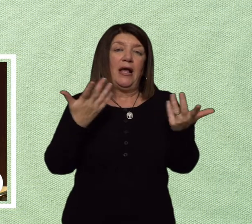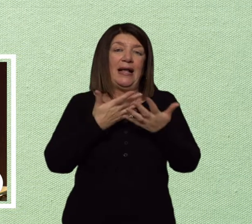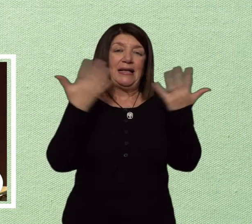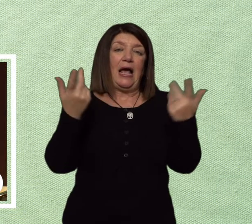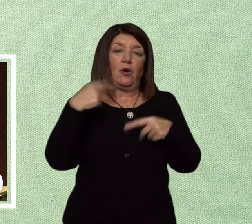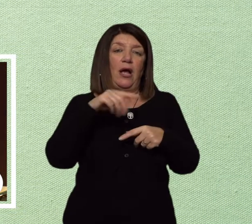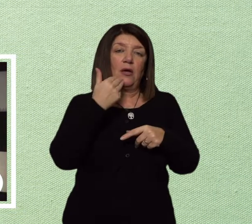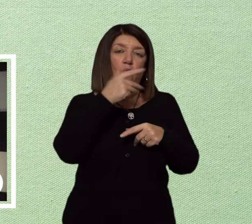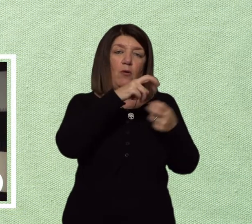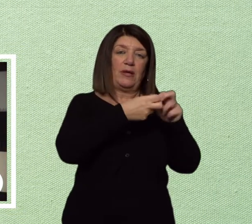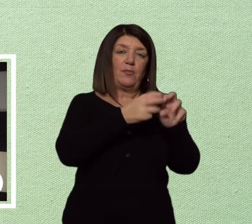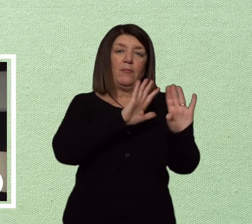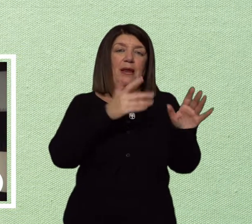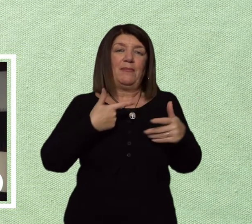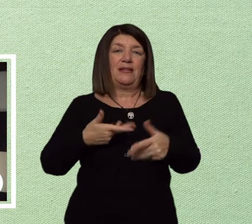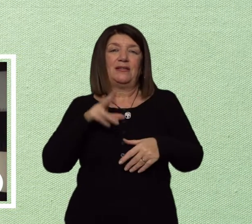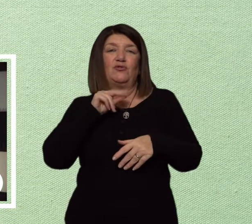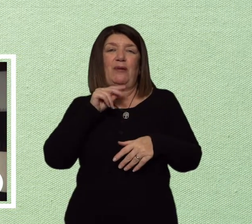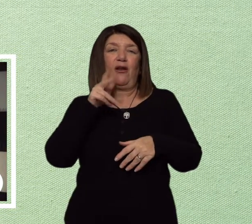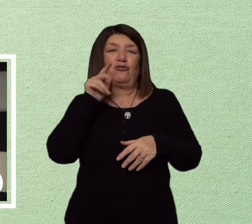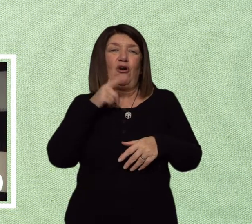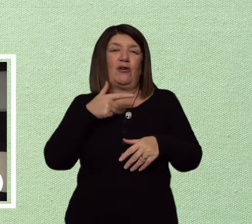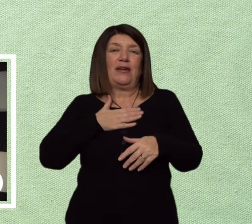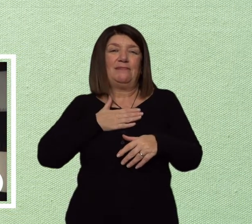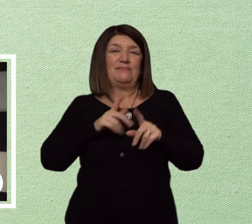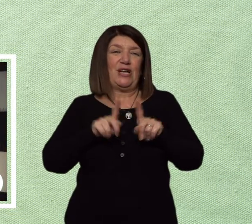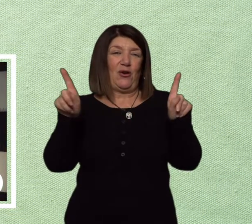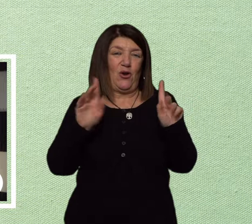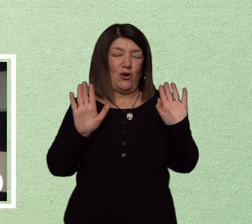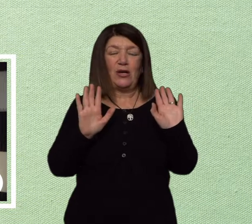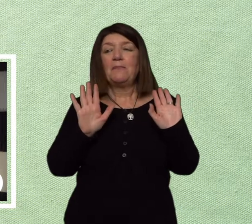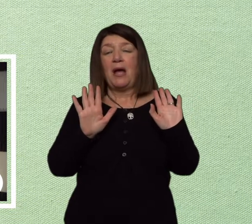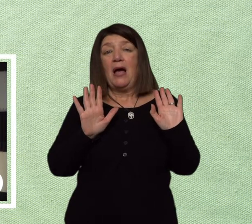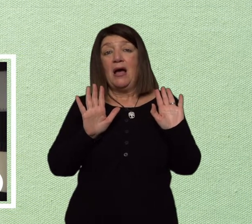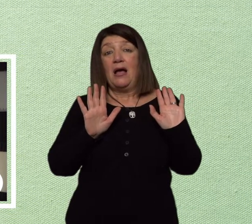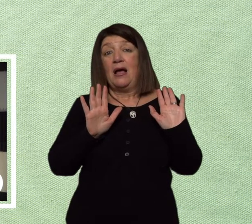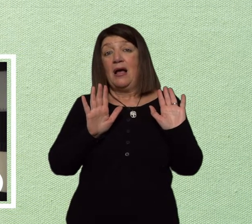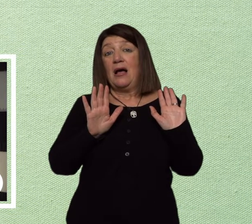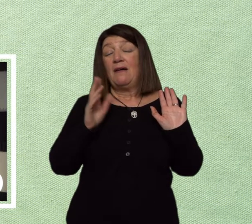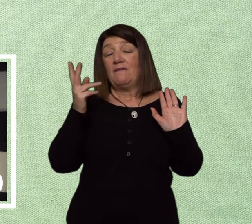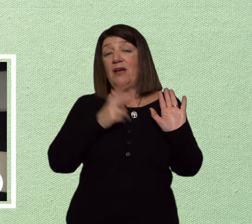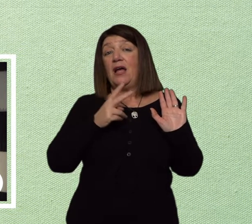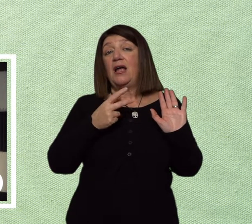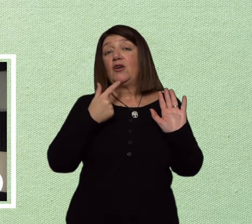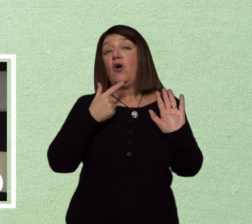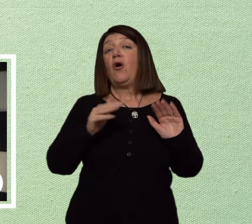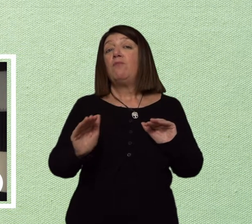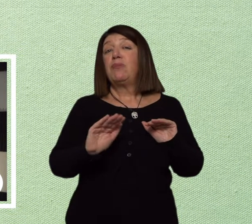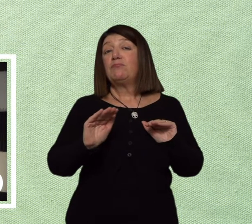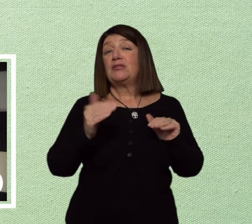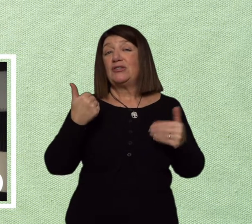c'è da dire che purtroppo nel crescere un bambino, una bambina con disabilità si tende